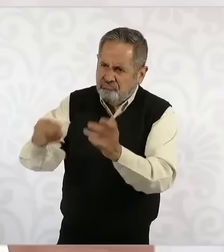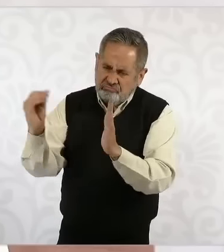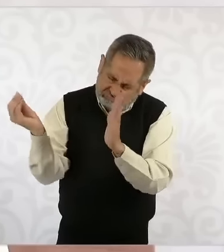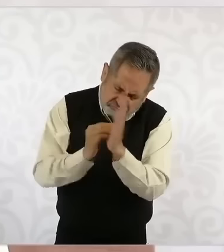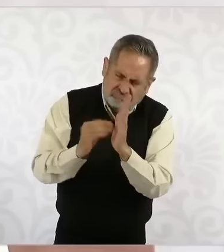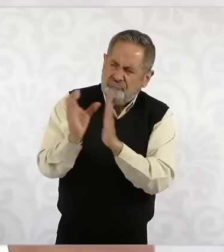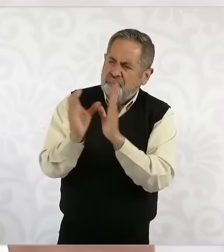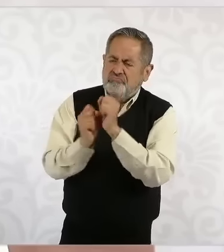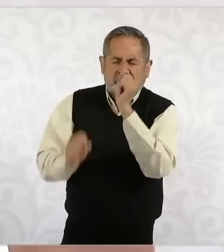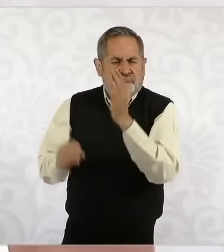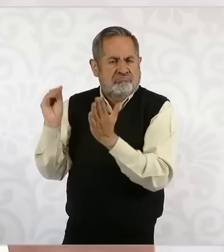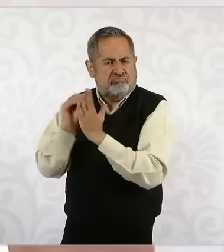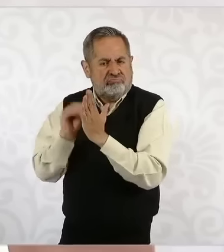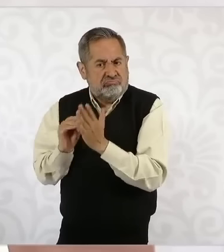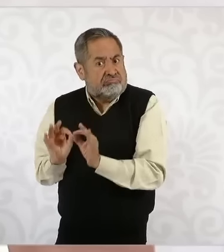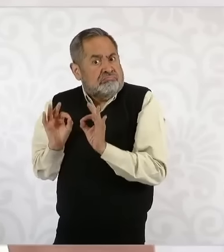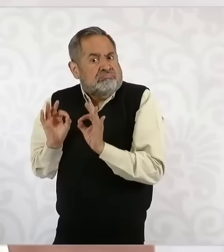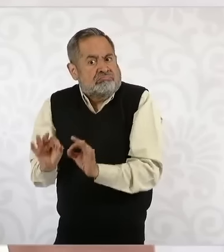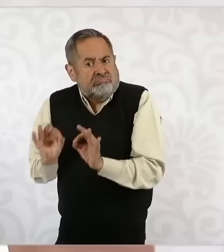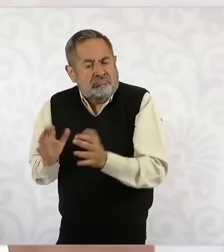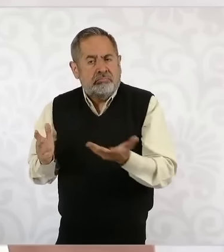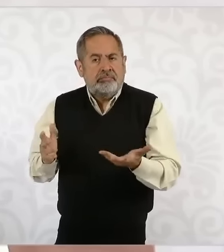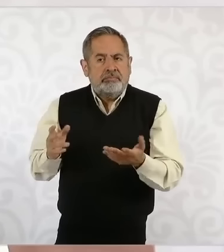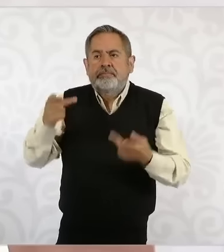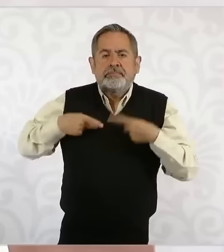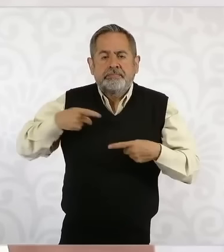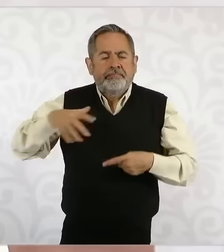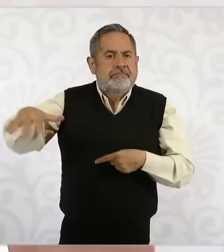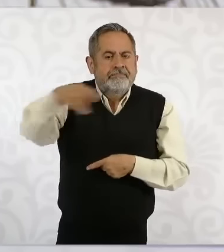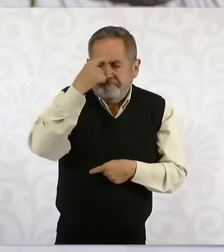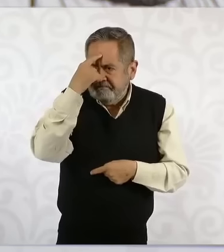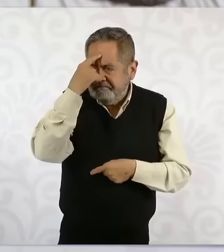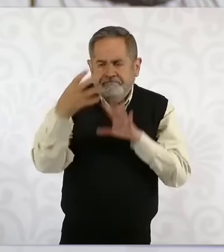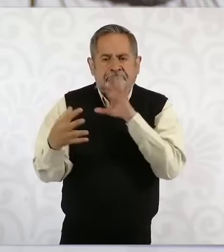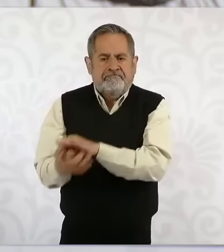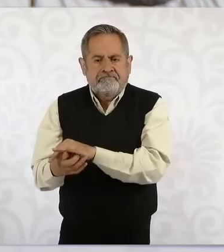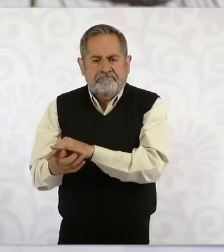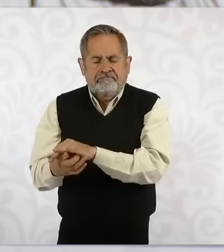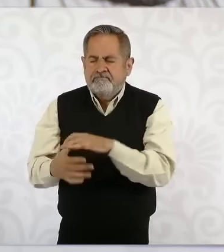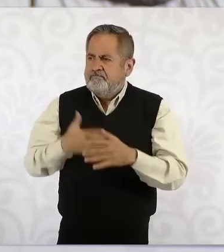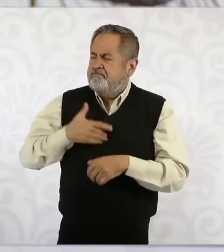El pueblo se identifica, recupera su memoria histórica,